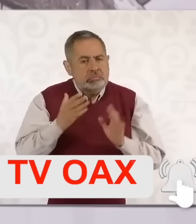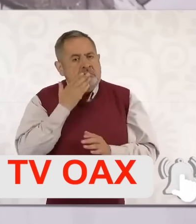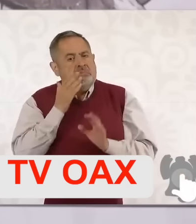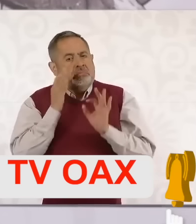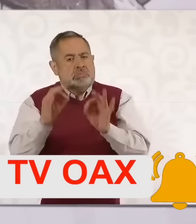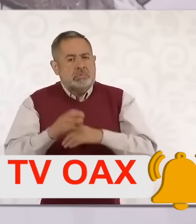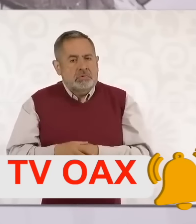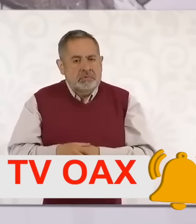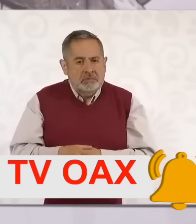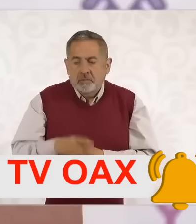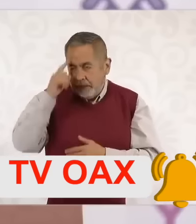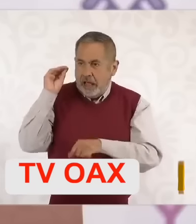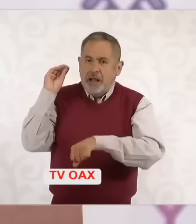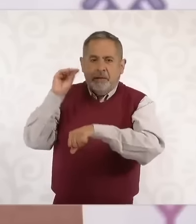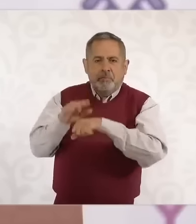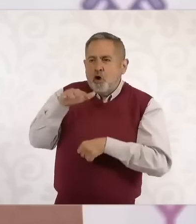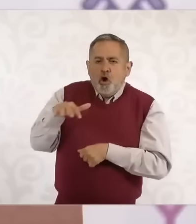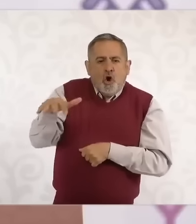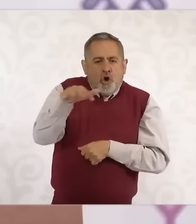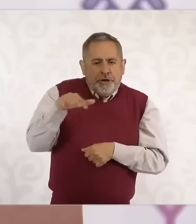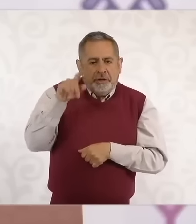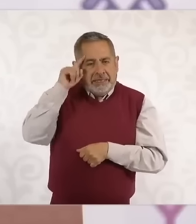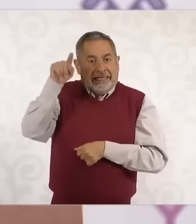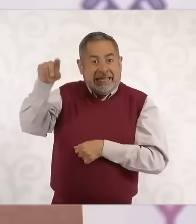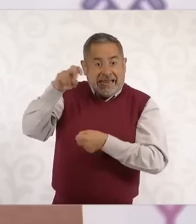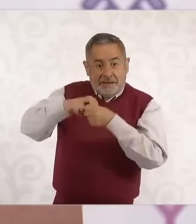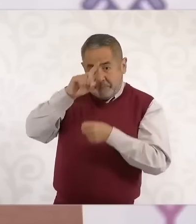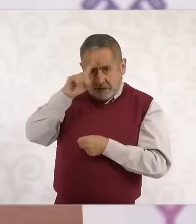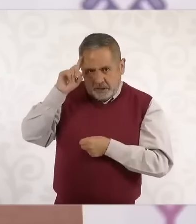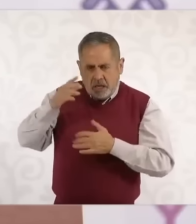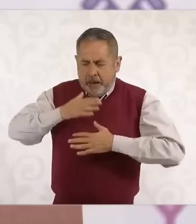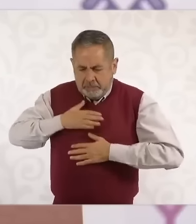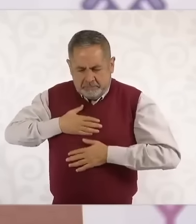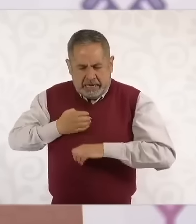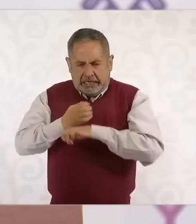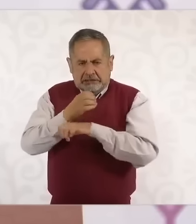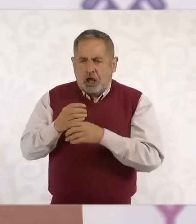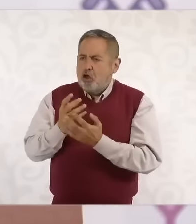un estant, una feria, un área importante de sus propios estados para promover el turismo en sus